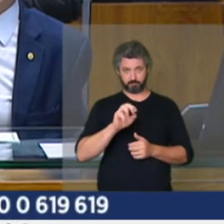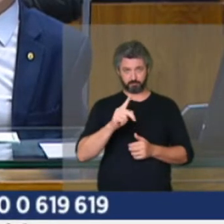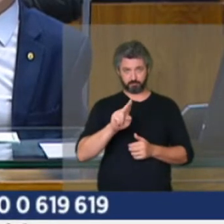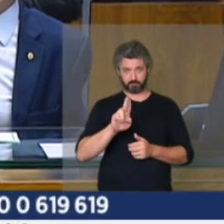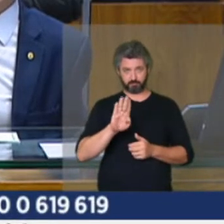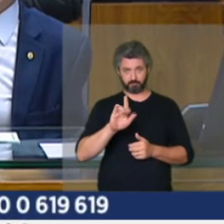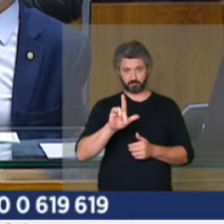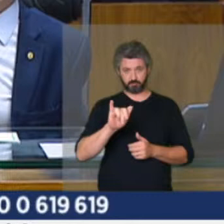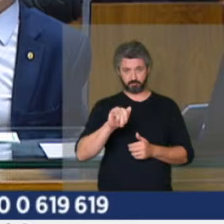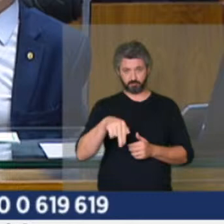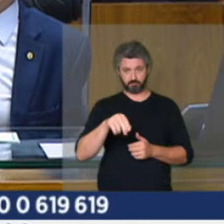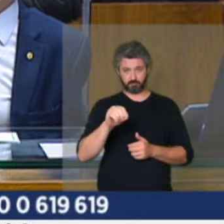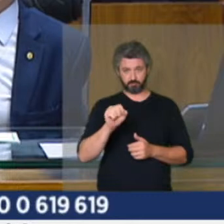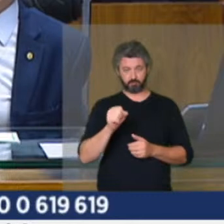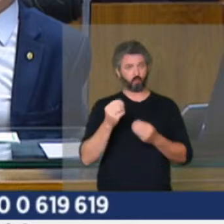ENCAMINHA O PSB? COMO ENCAMINHA O DEM? COMO